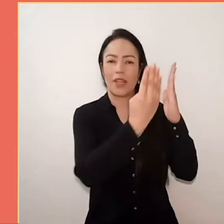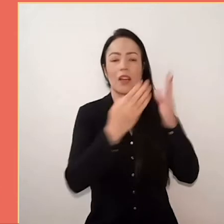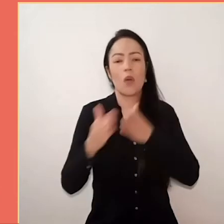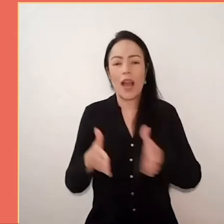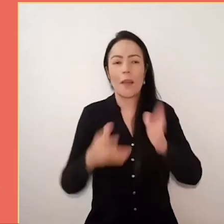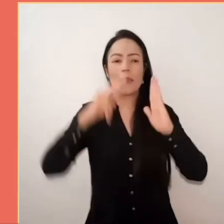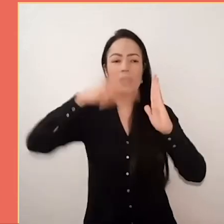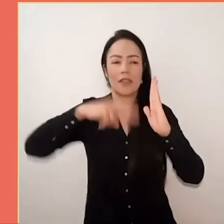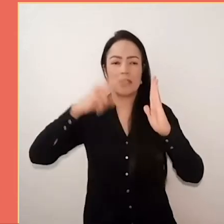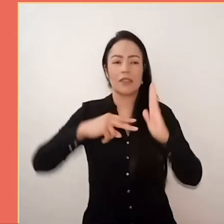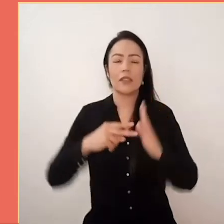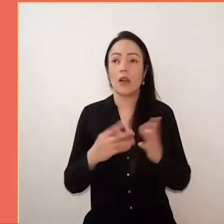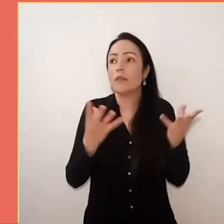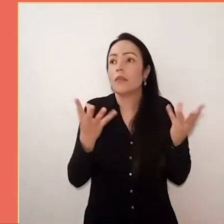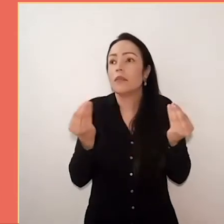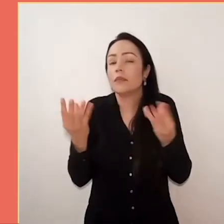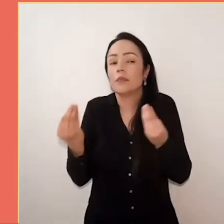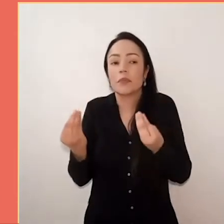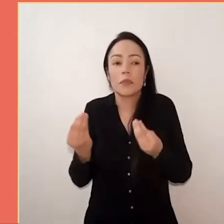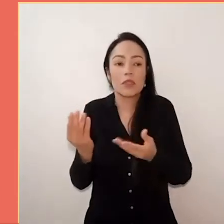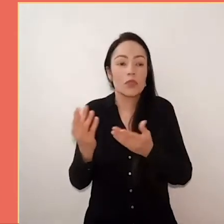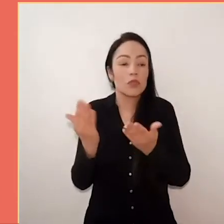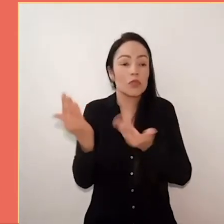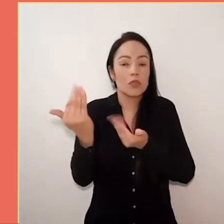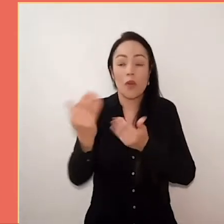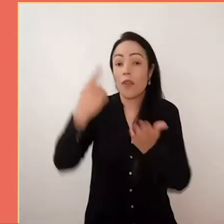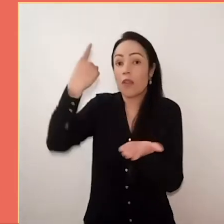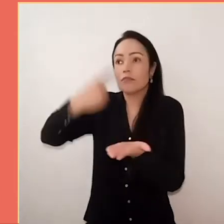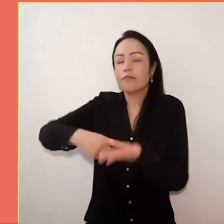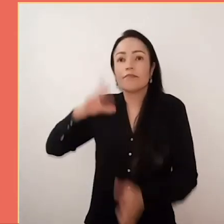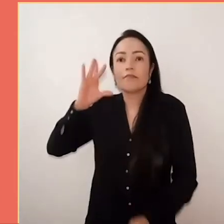com um tanto de jovens comprometidos, refletindo sobre o momento político,